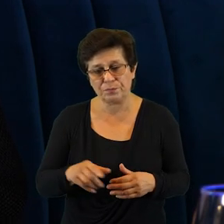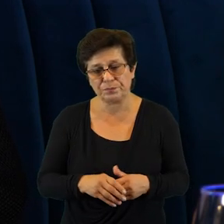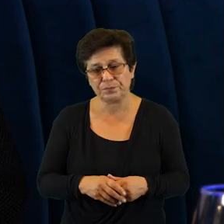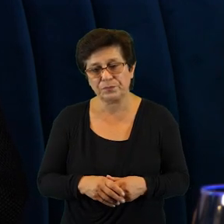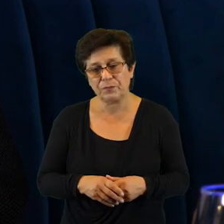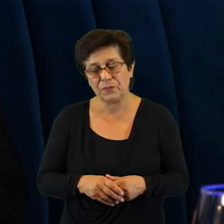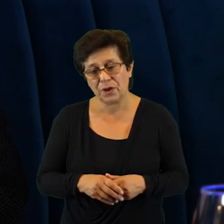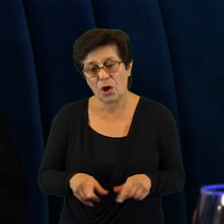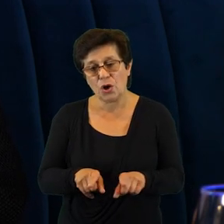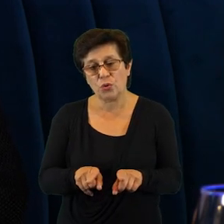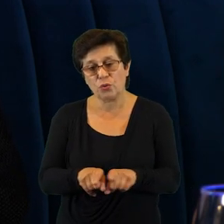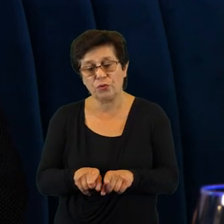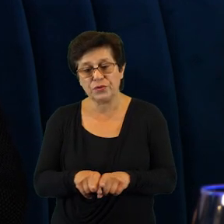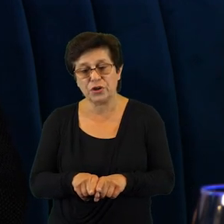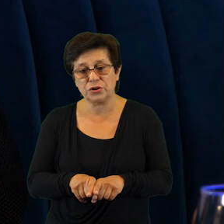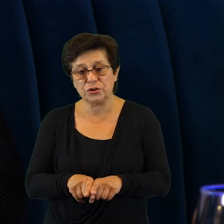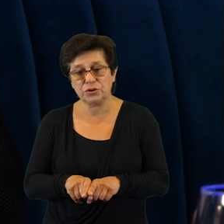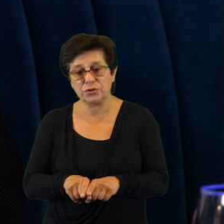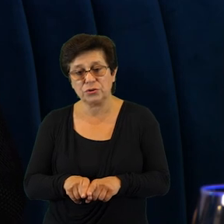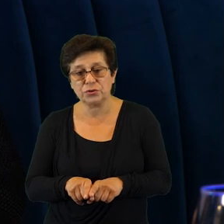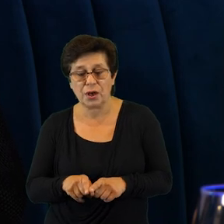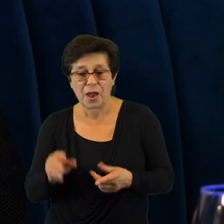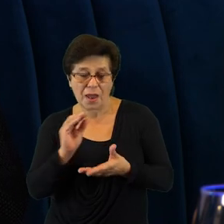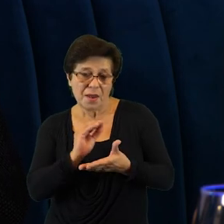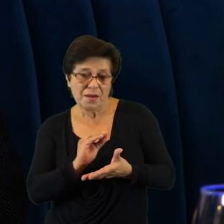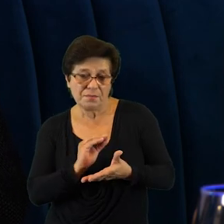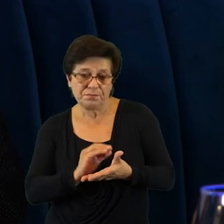Ale także opracowywała twórczość Słonimskiego,